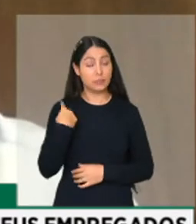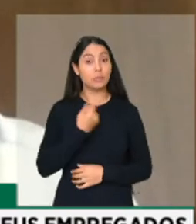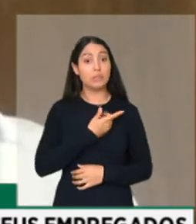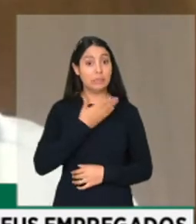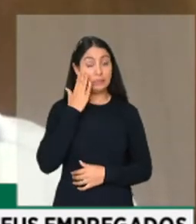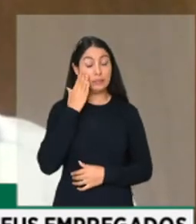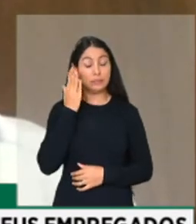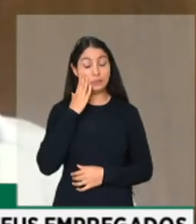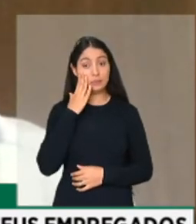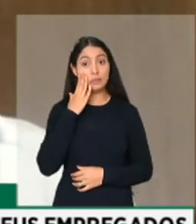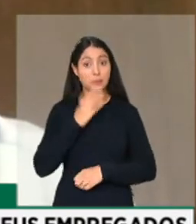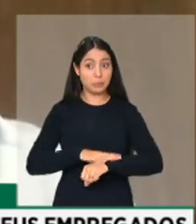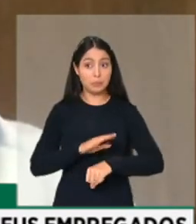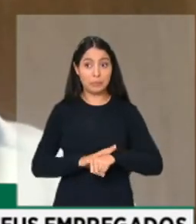CERTOS DE QUE O CAMINHO A SER TRILHADO É A IMUNIZAÇÃO